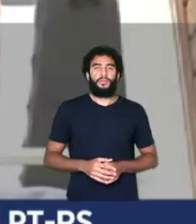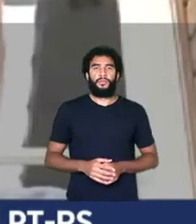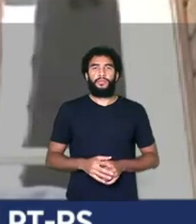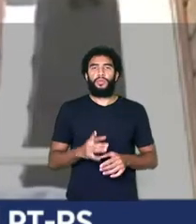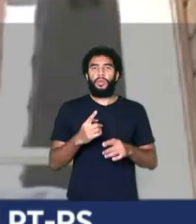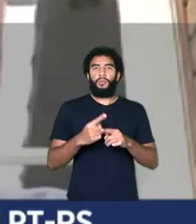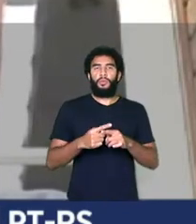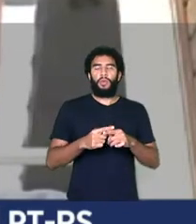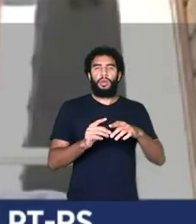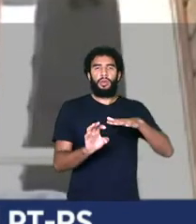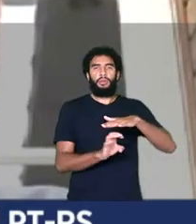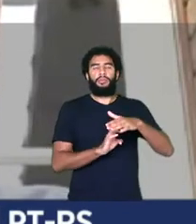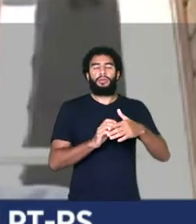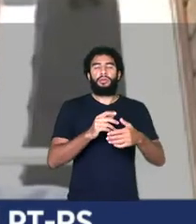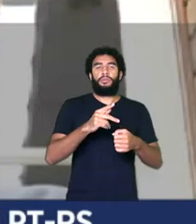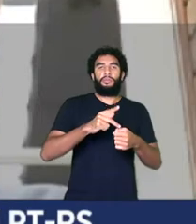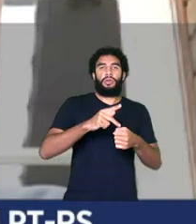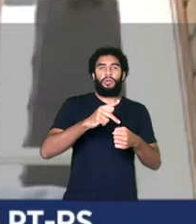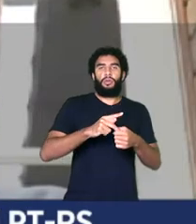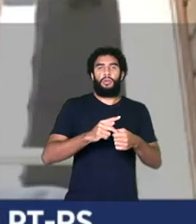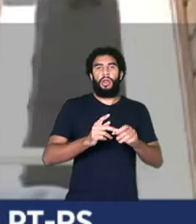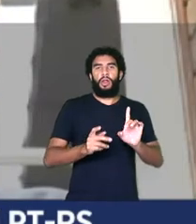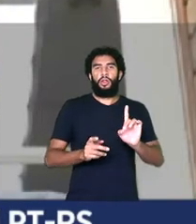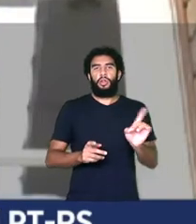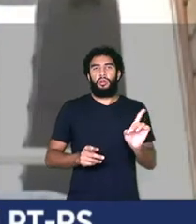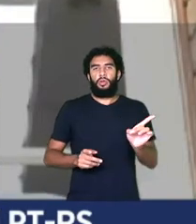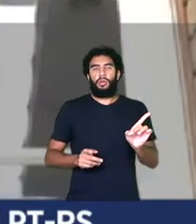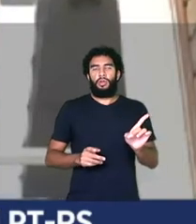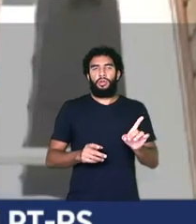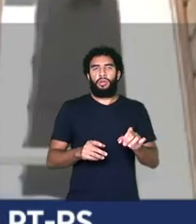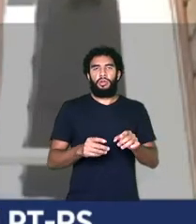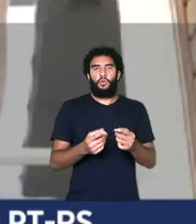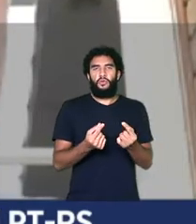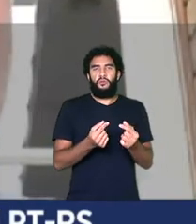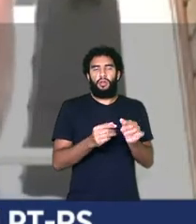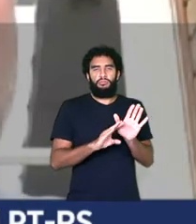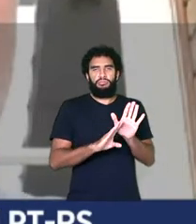MENOS DA METADE QUE CUSTO AM HOJE. POR QUE OS PREÇOS DA PETROBRAS FORAM DOLARIZADOS E EXPLODIRAM EM VALOR,